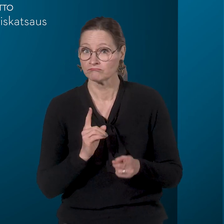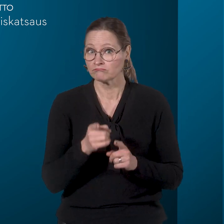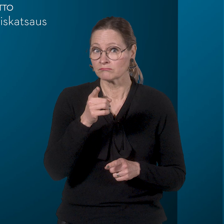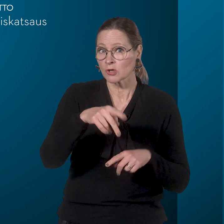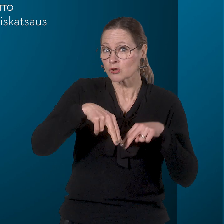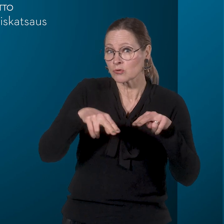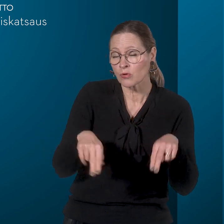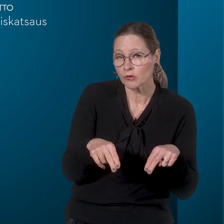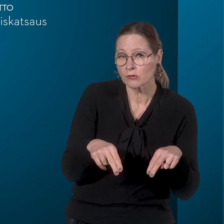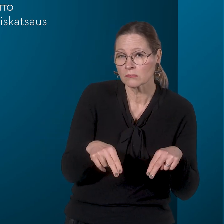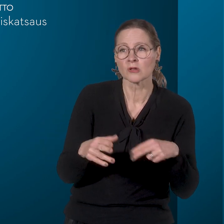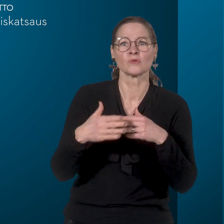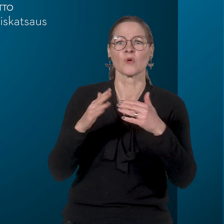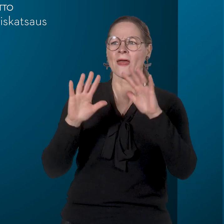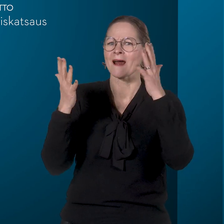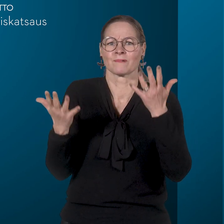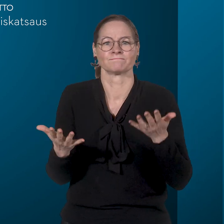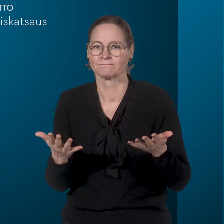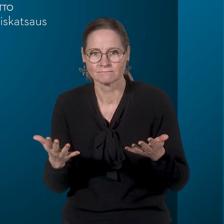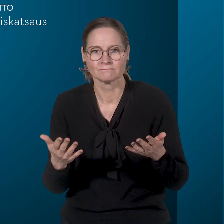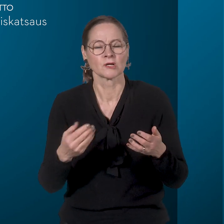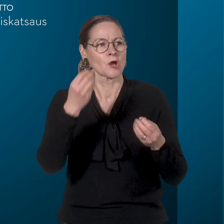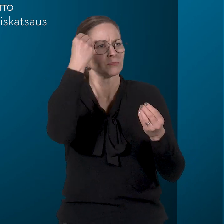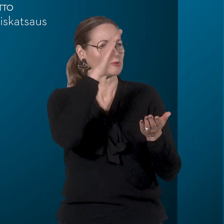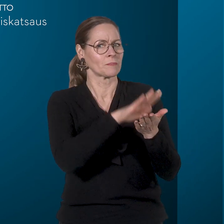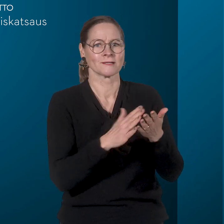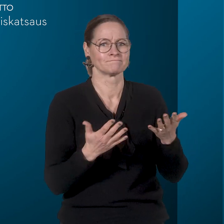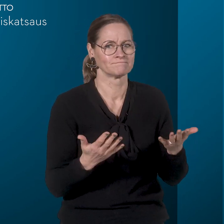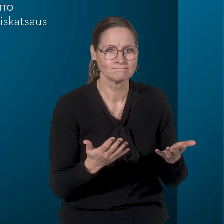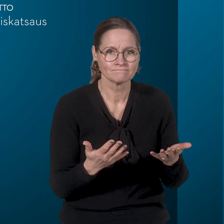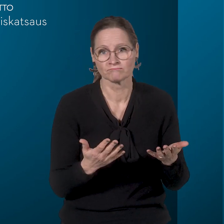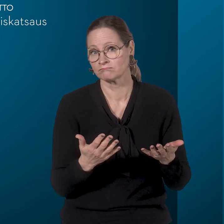Oletko myös työtön, työelämän ulkopuolella tai vailla opiskelupaikkaa?